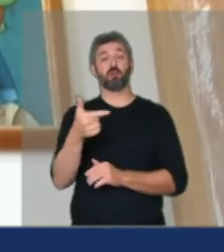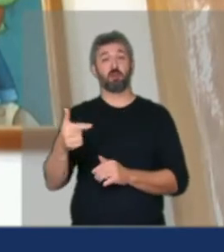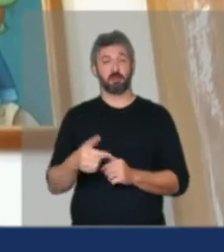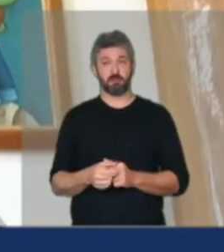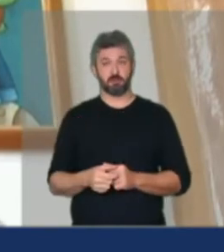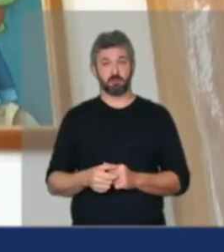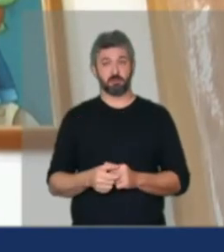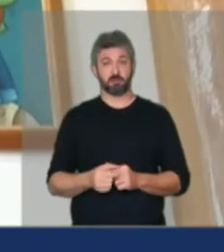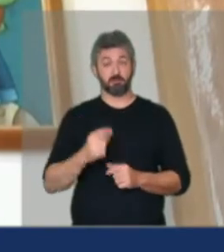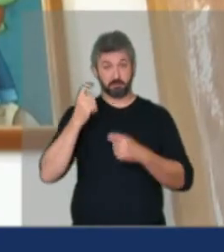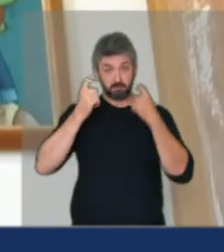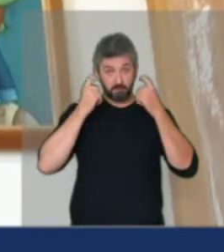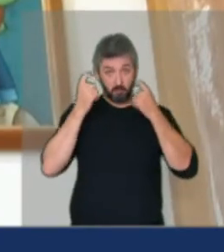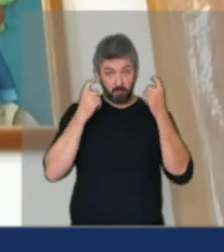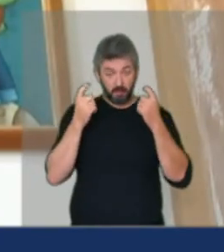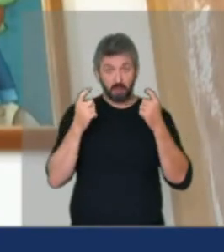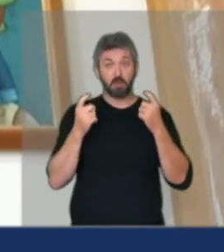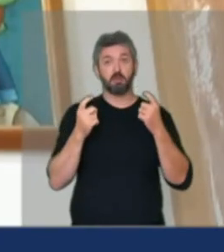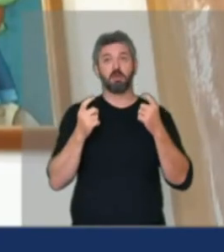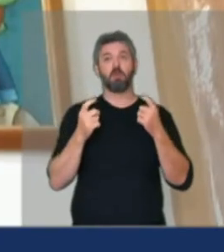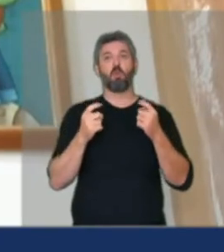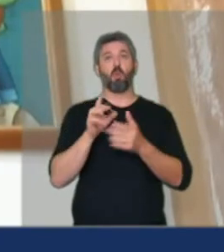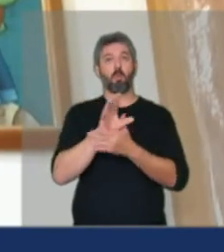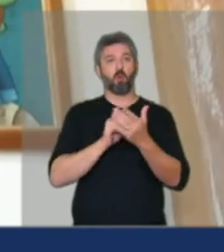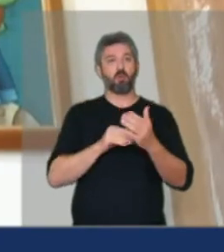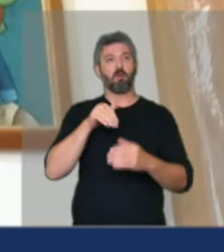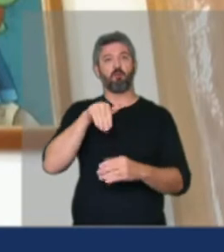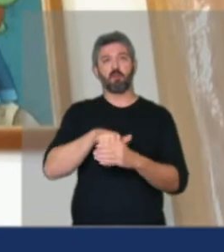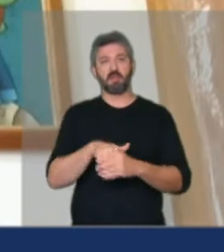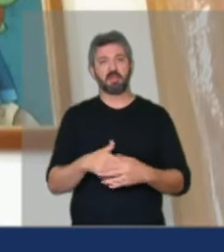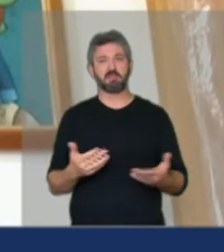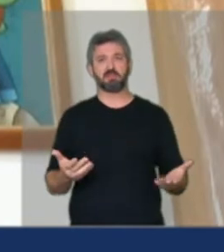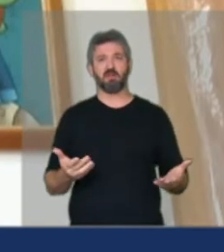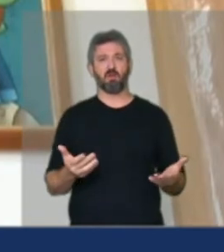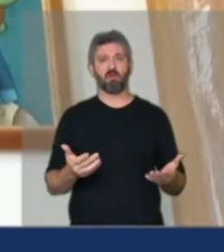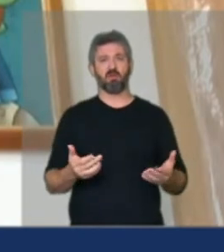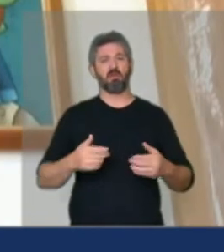DE 2022. COM O MODELO DE VOTAÇÃO, SE PREOCUPE EM RESGATAR OS DIREITOS E